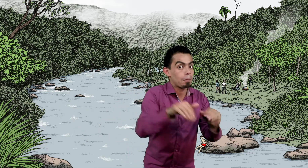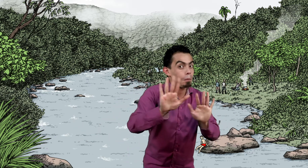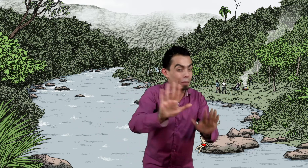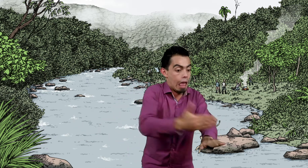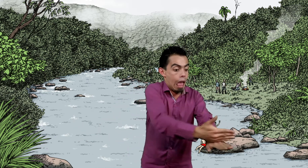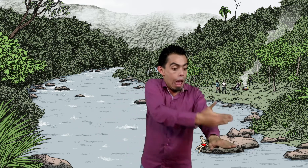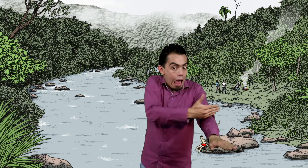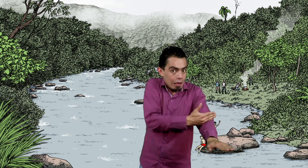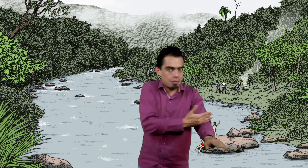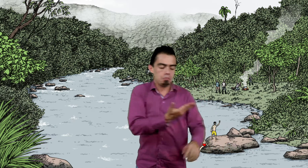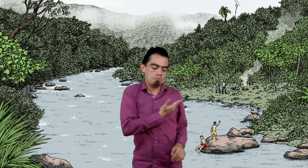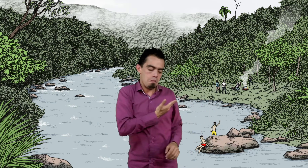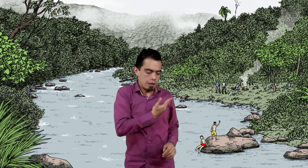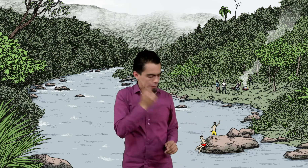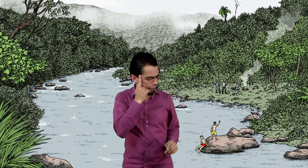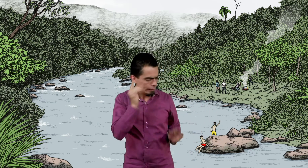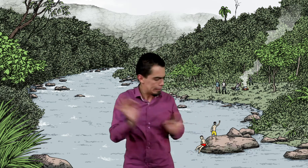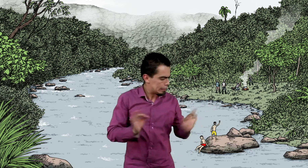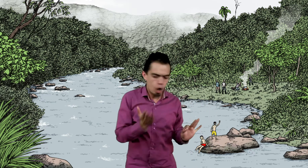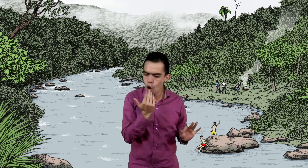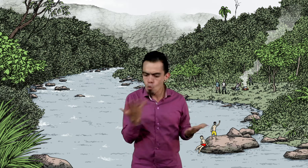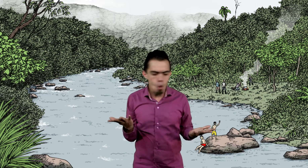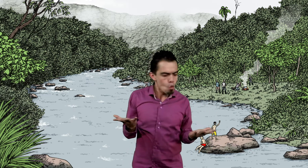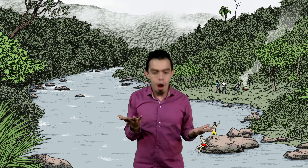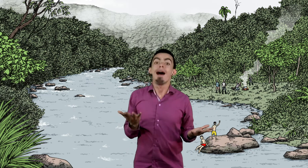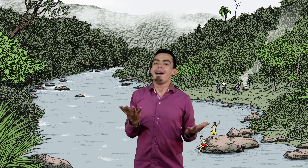Mi mamá se aseguraba de empacar la comida que llevaríamos,